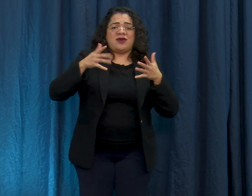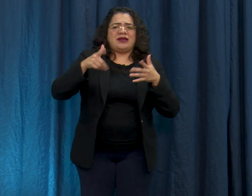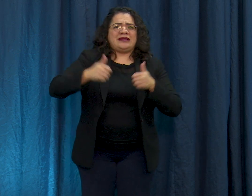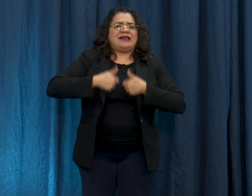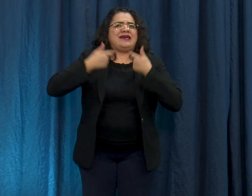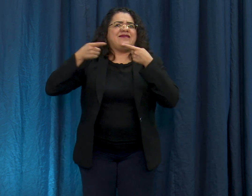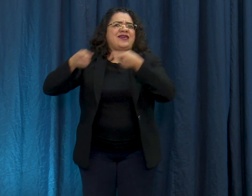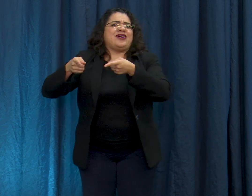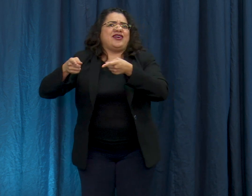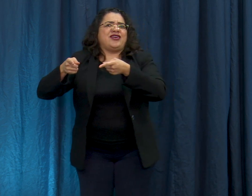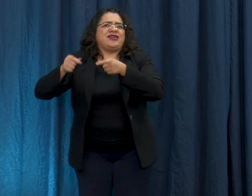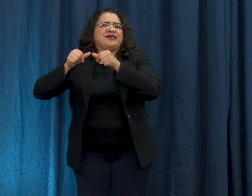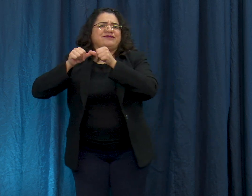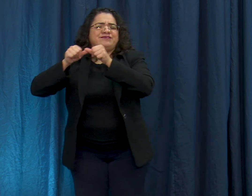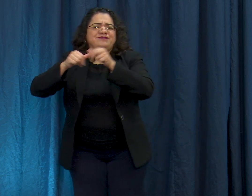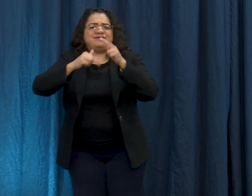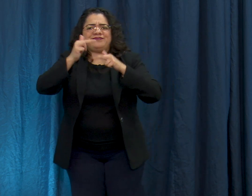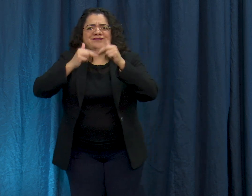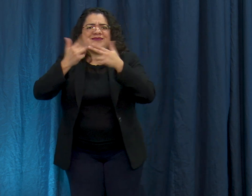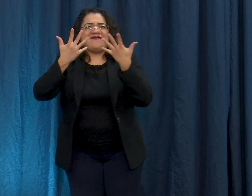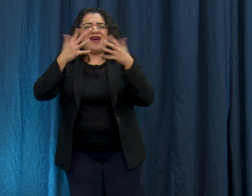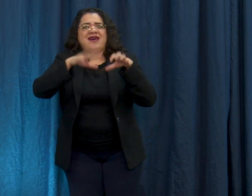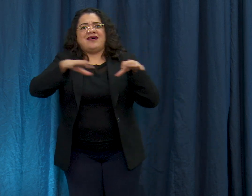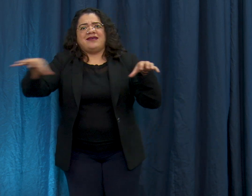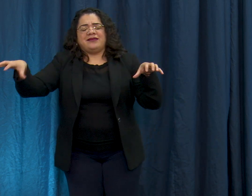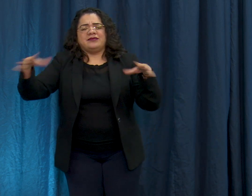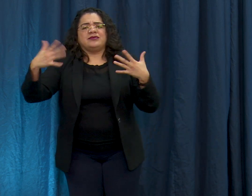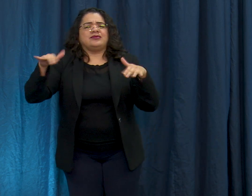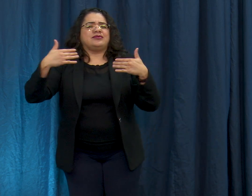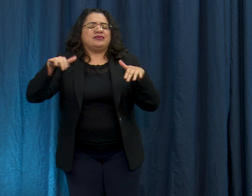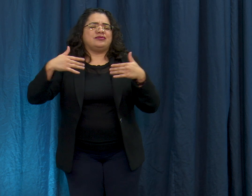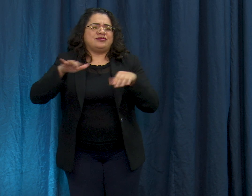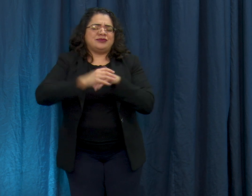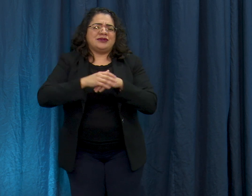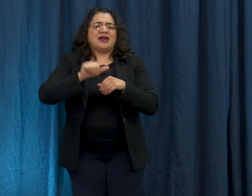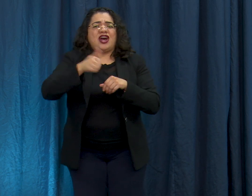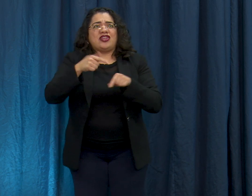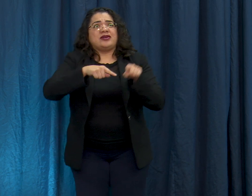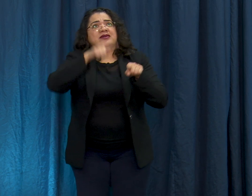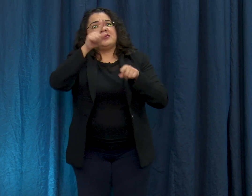alto rear Skoda contraire lb rose desde el sábado por la tarde Cinco de éstos